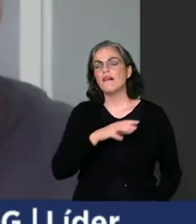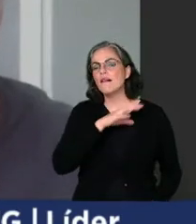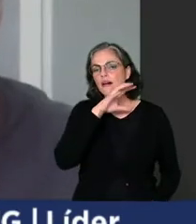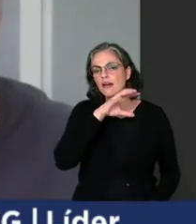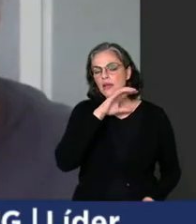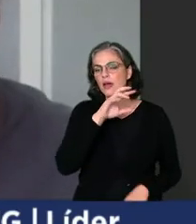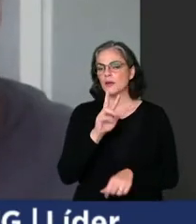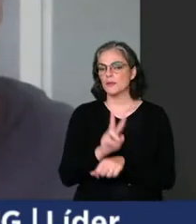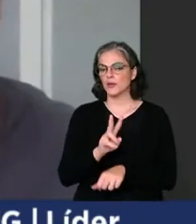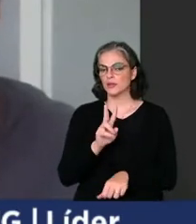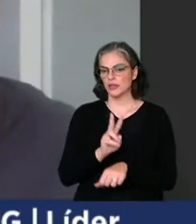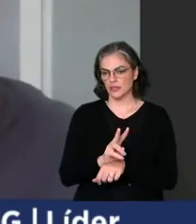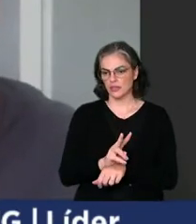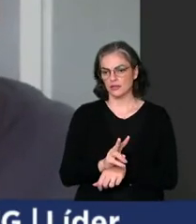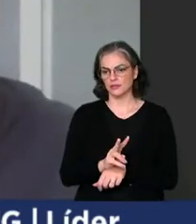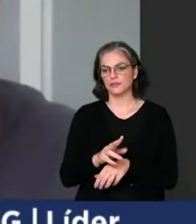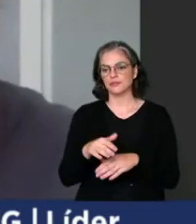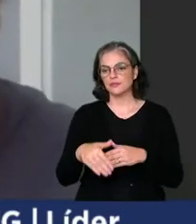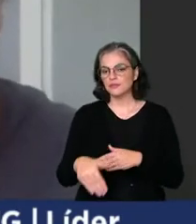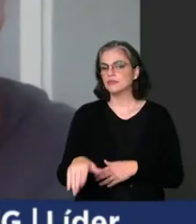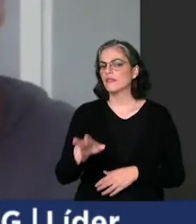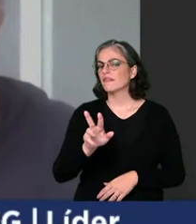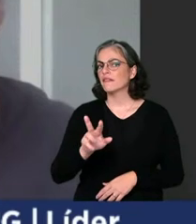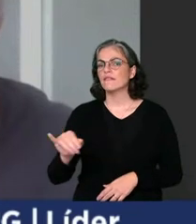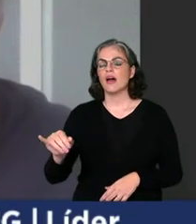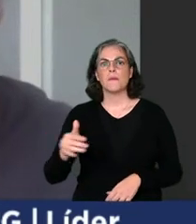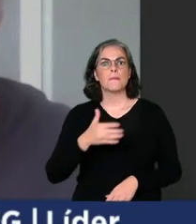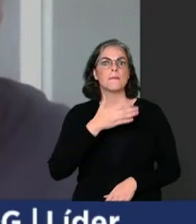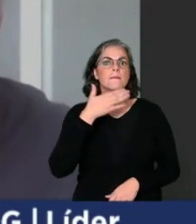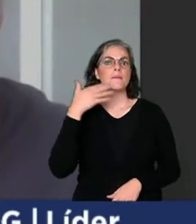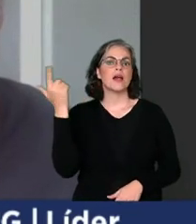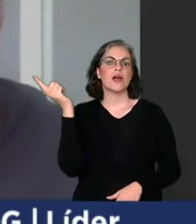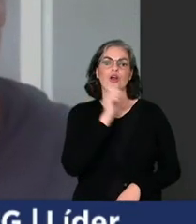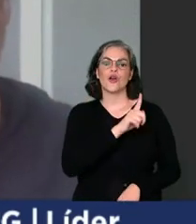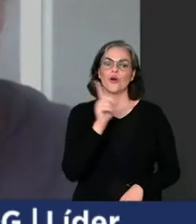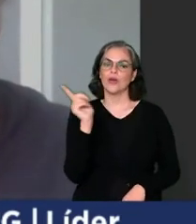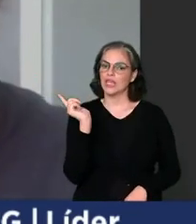ANIMAL, PARA PROTEÇÃO DOS ANIMAIS QUE VAI SER A MAIOR CONQUISTA DO PONTO DE VISTA DA